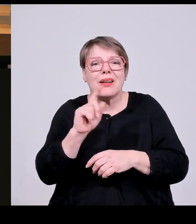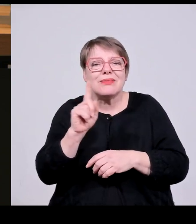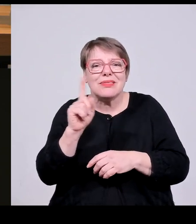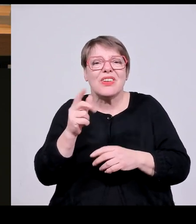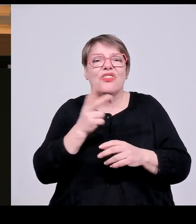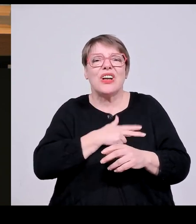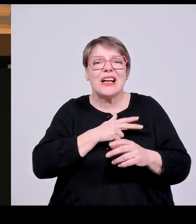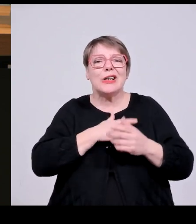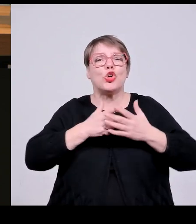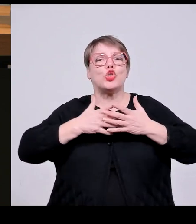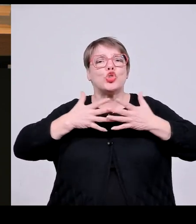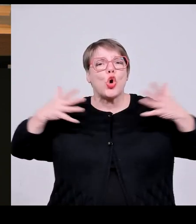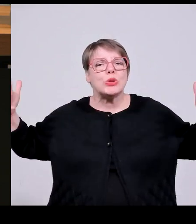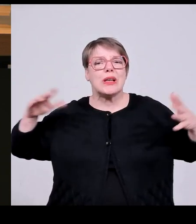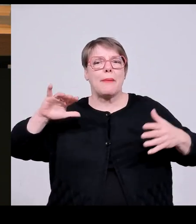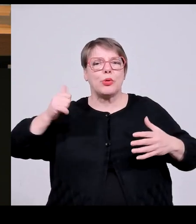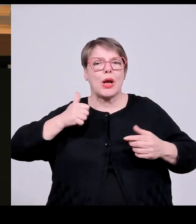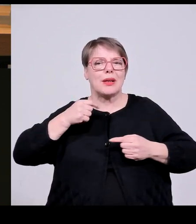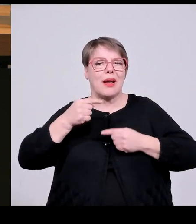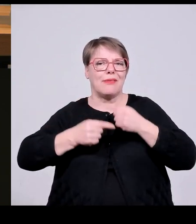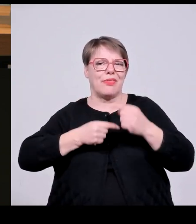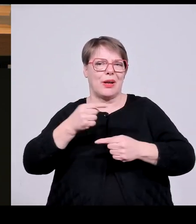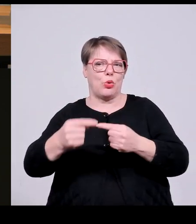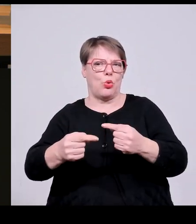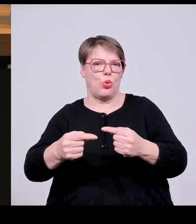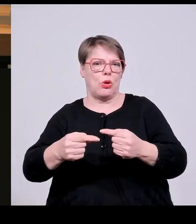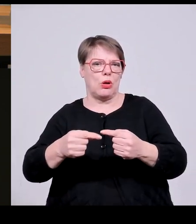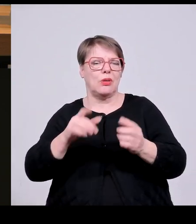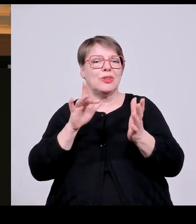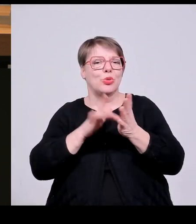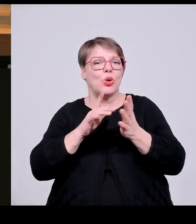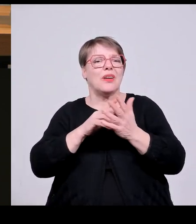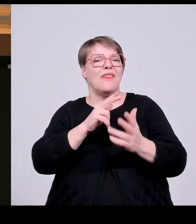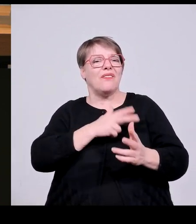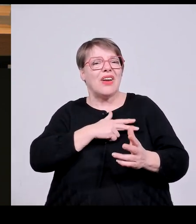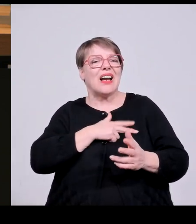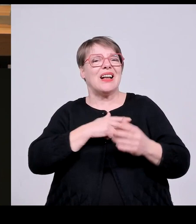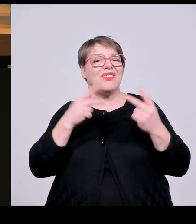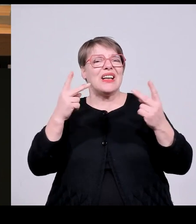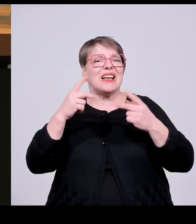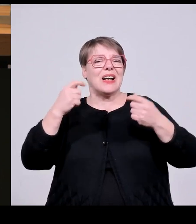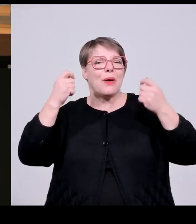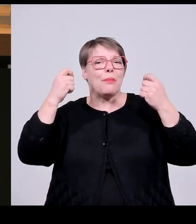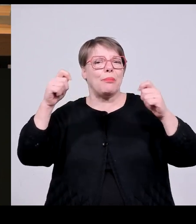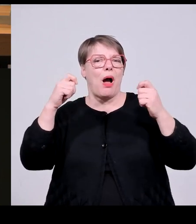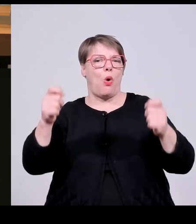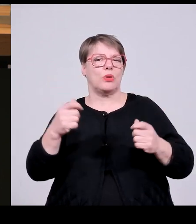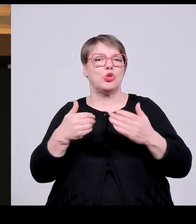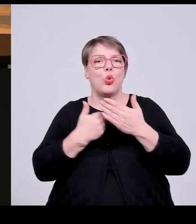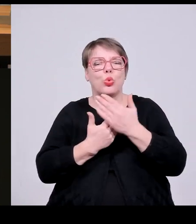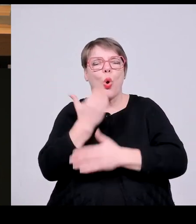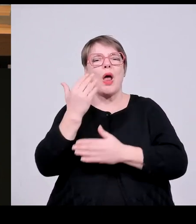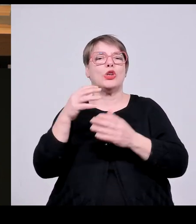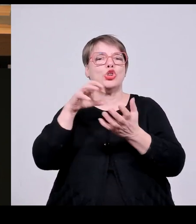wichtig zu bauen und neue Quartiere entstehen zu lassen in dem Mischgebiet, wo man auch nicht nur wohnen, auch Arbeit